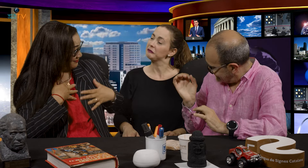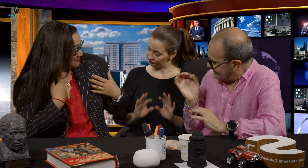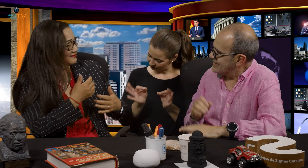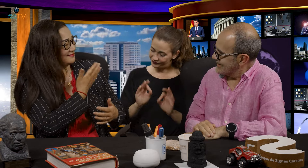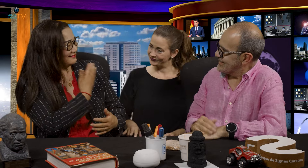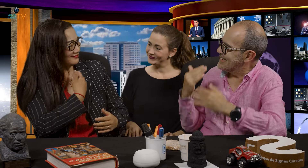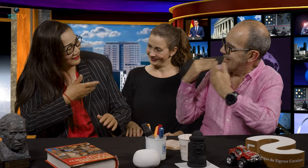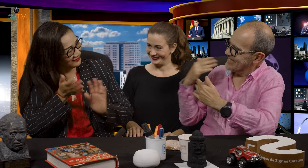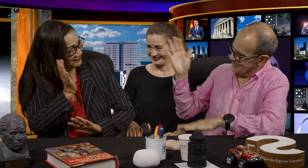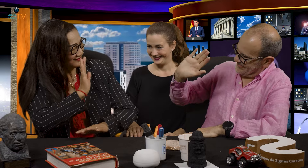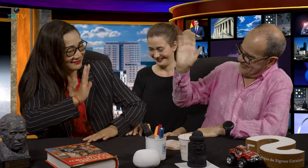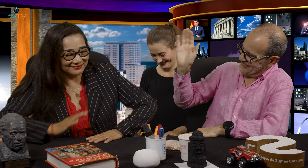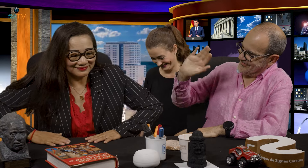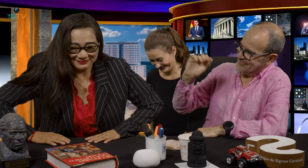Ahora os dejo que me tengo que ir.